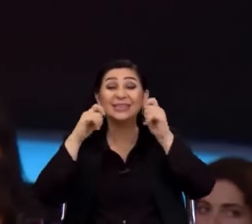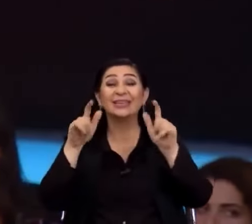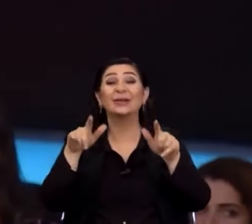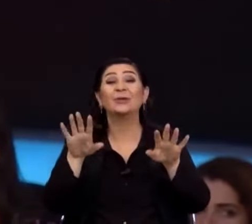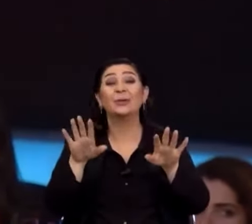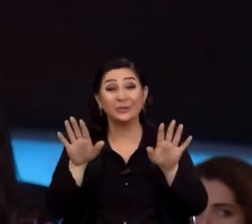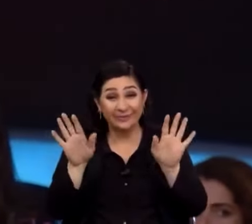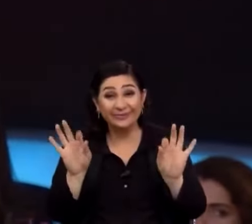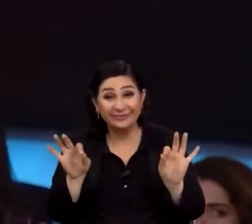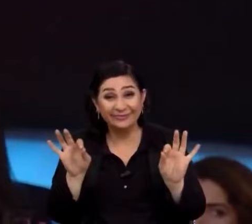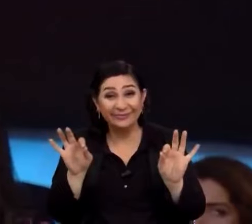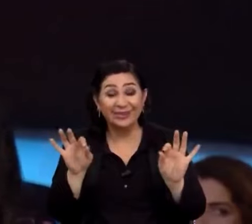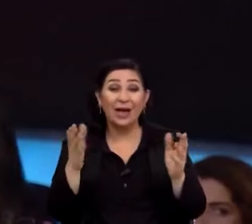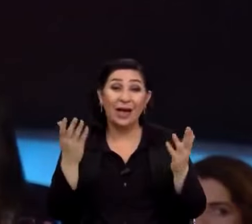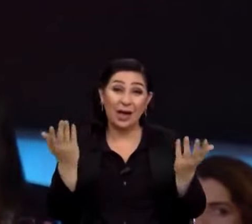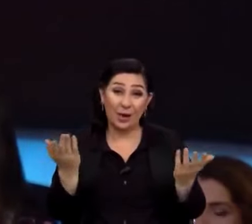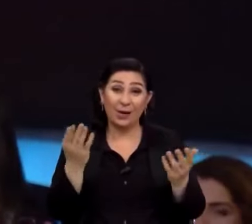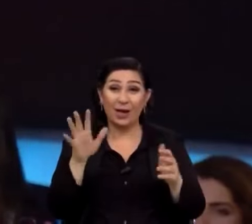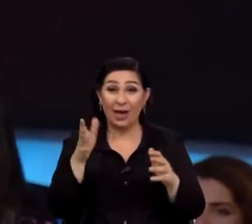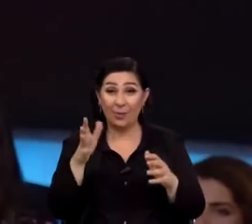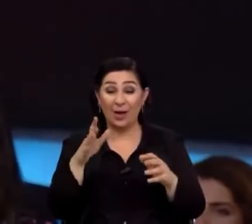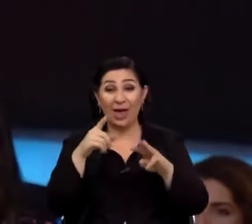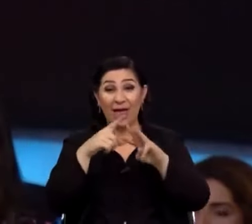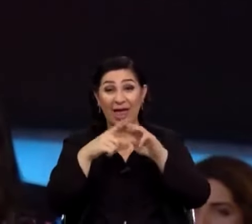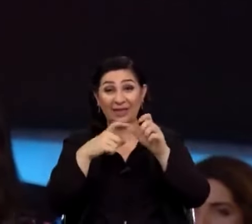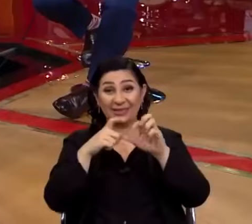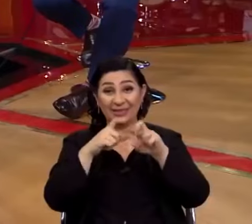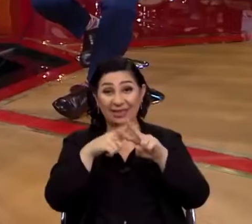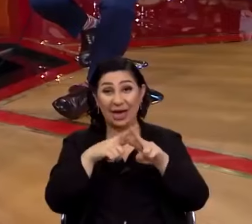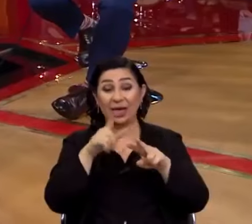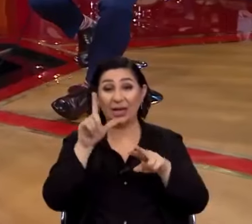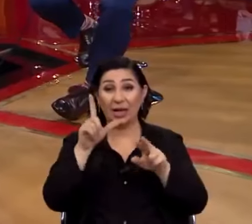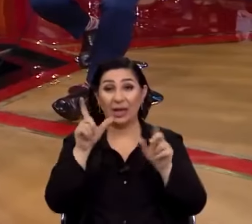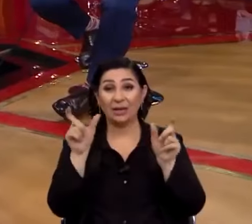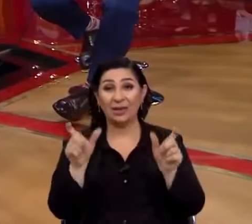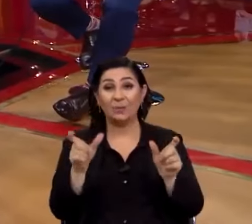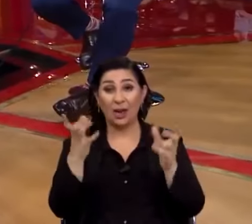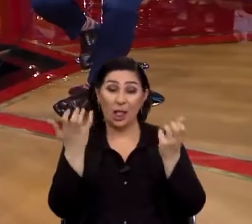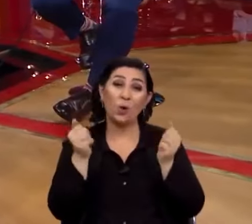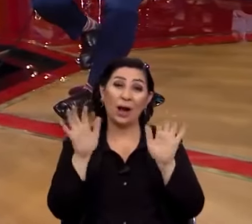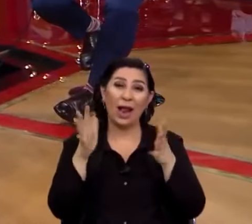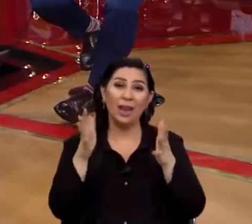mıncırmak galiba şimdi Esra Erol e Gerekli tedbirleri alıyor galiba bu